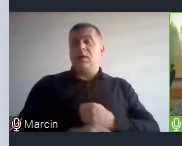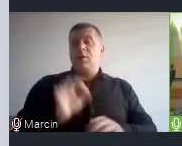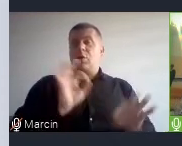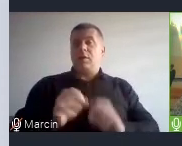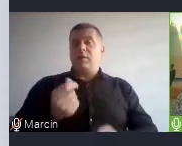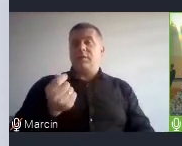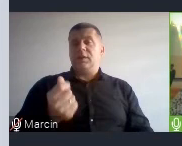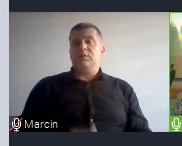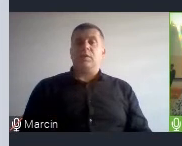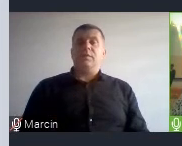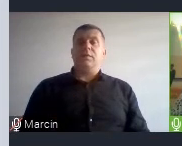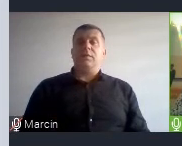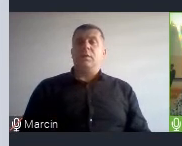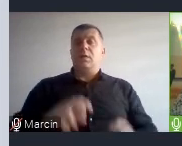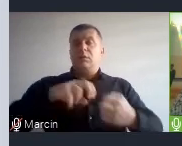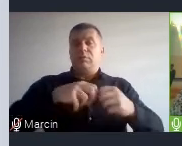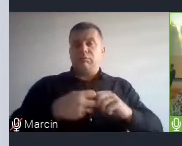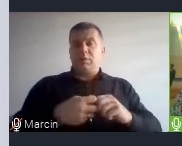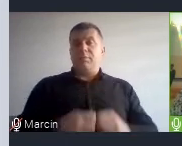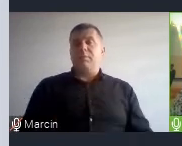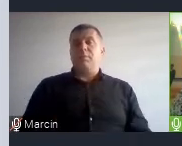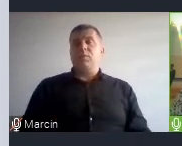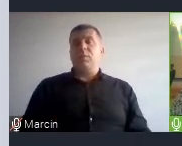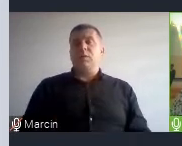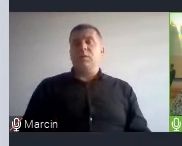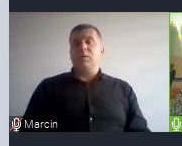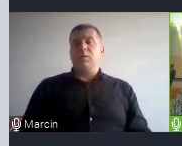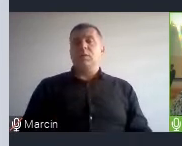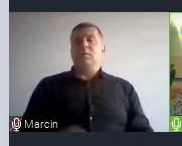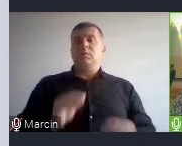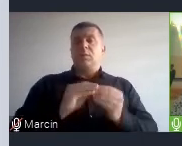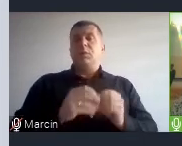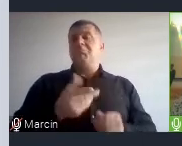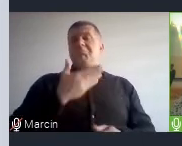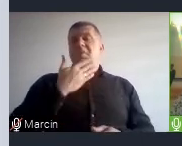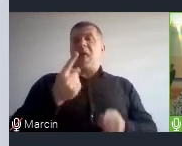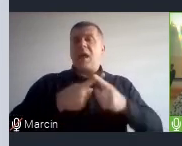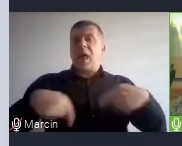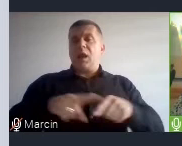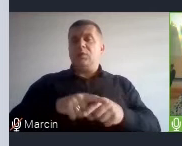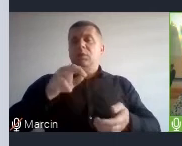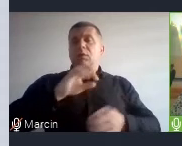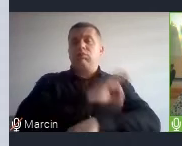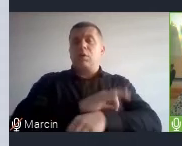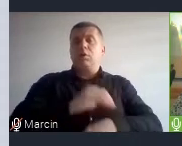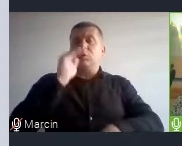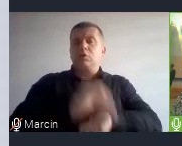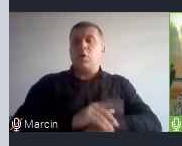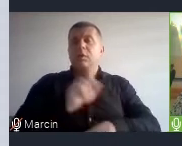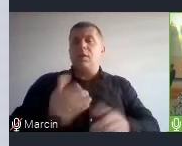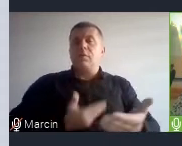Może się wiązać z problemami związanymi z tym, że nie realizujecie zgodnie projektu o dofinansowanie.